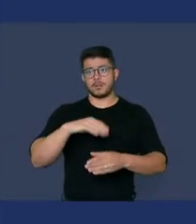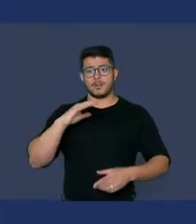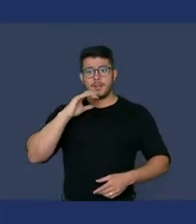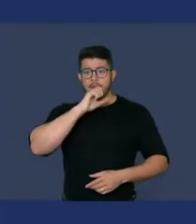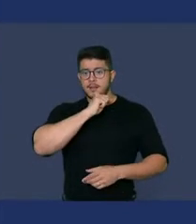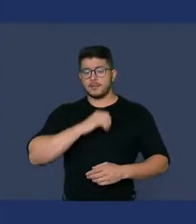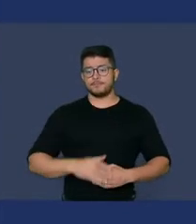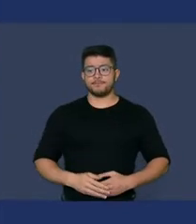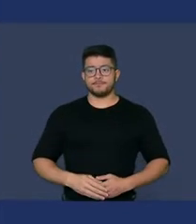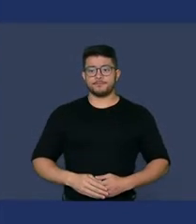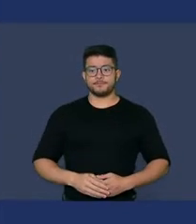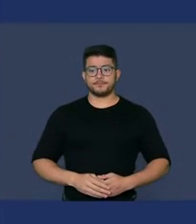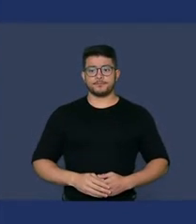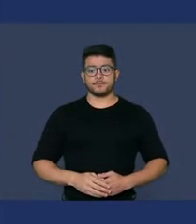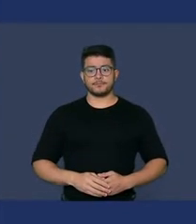ABRIR MÃO DAS SUAS FALAS E ENTRAR NO PROCESSO DE VOTAÇÃ